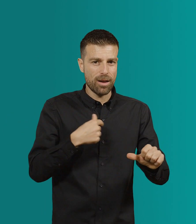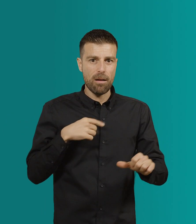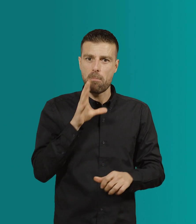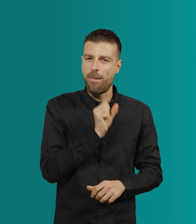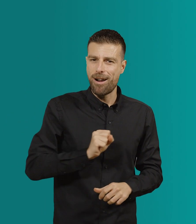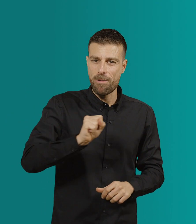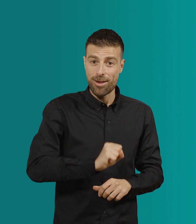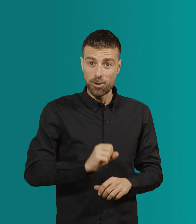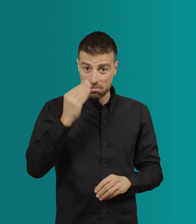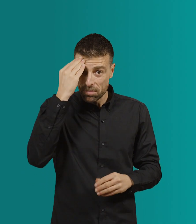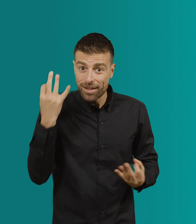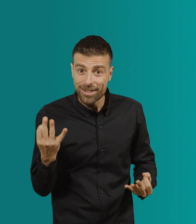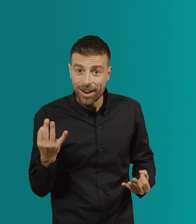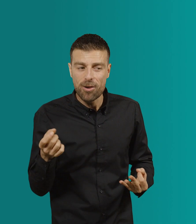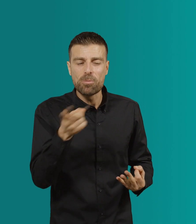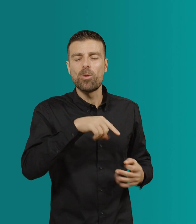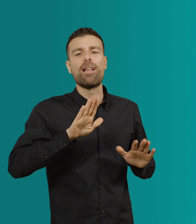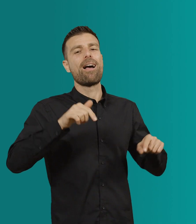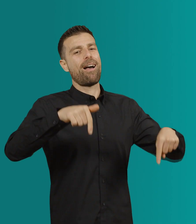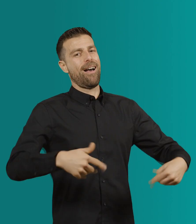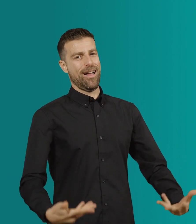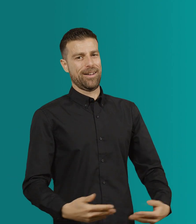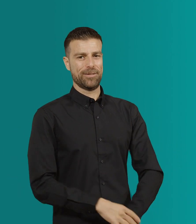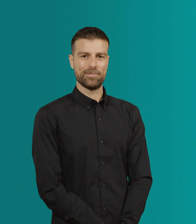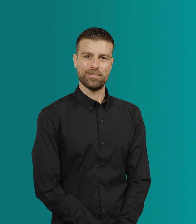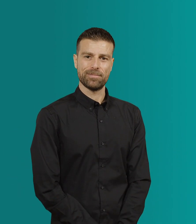Fascinant, no us ho sembla? Som aquí.